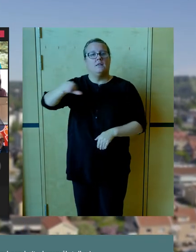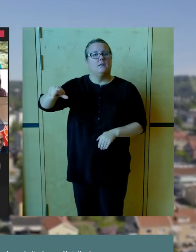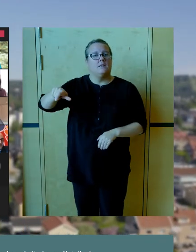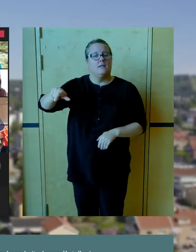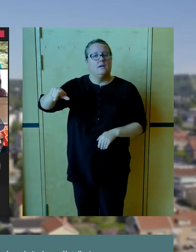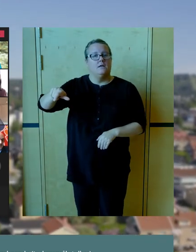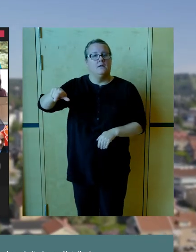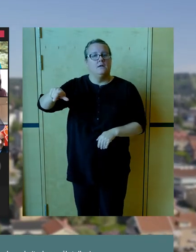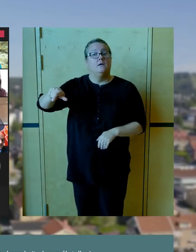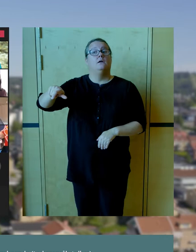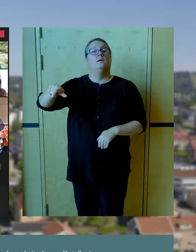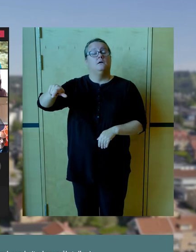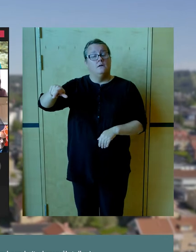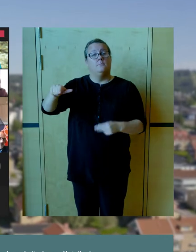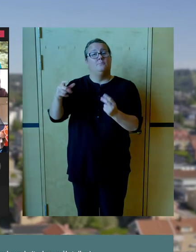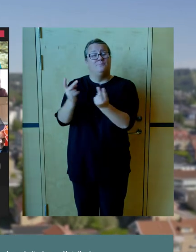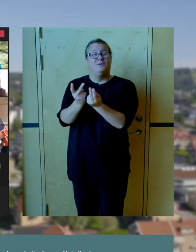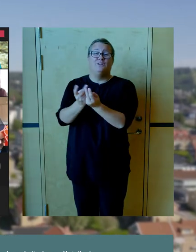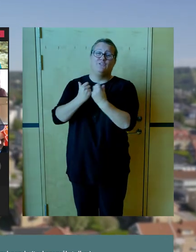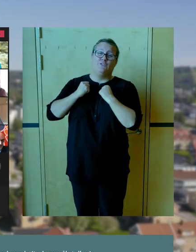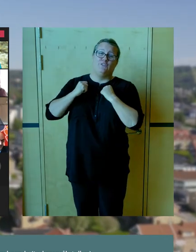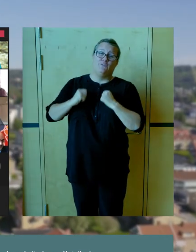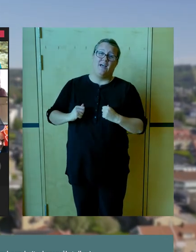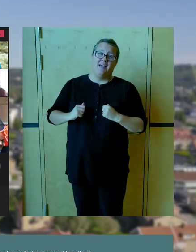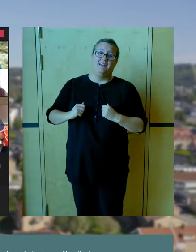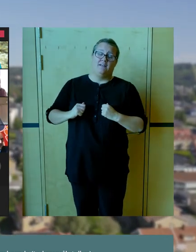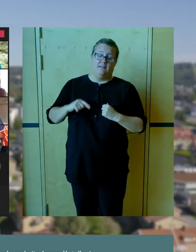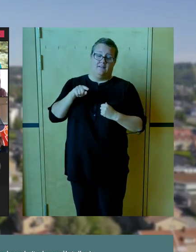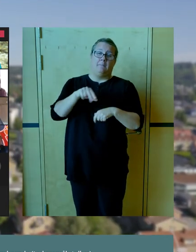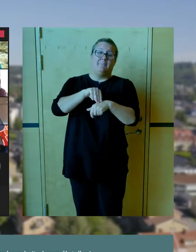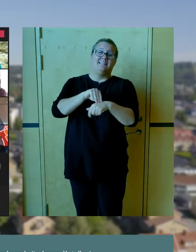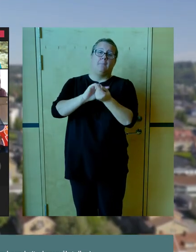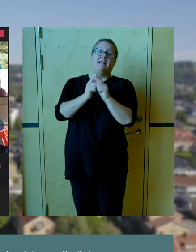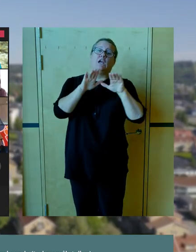Så är det tyvärr så att patienter ligger kvar på sjukhuset och belastar